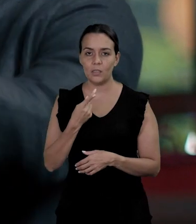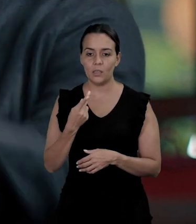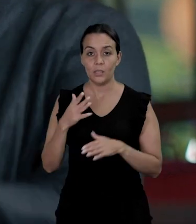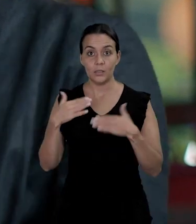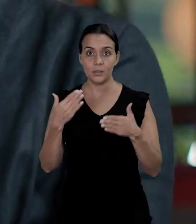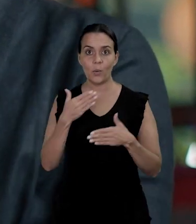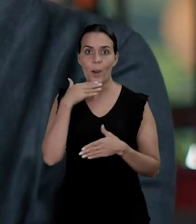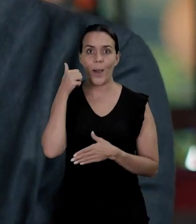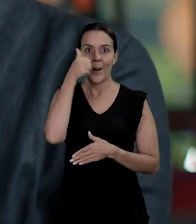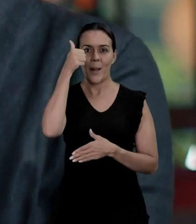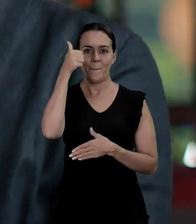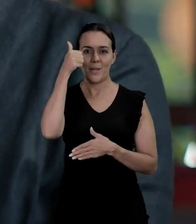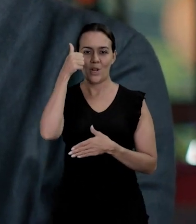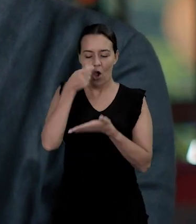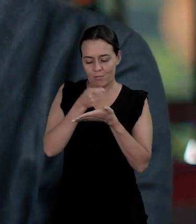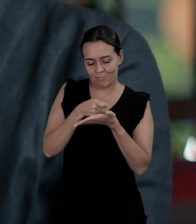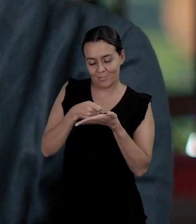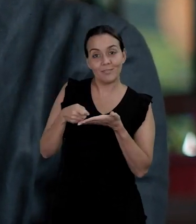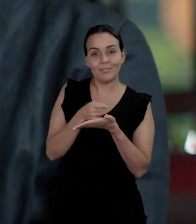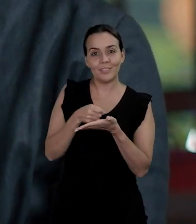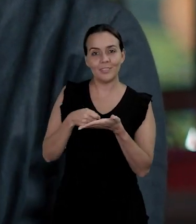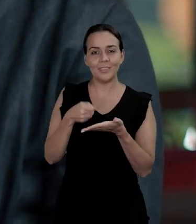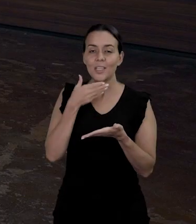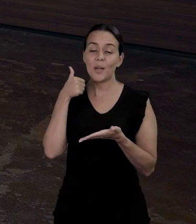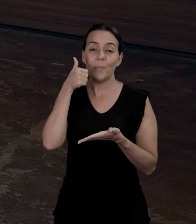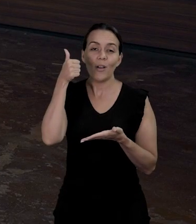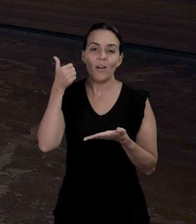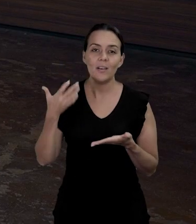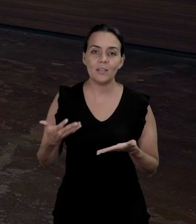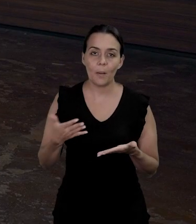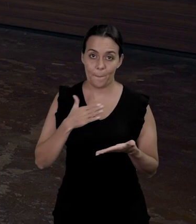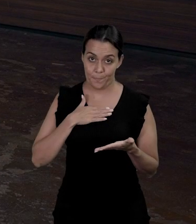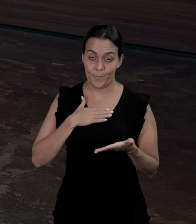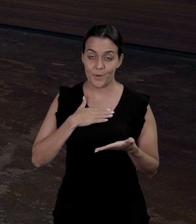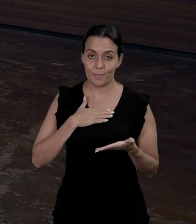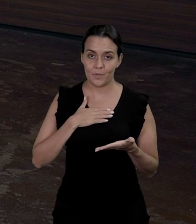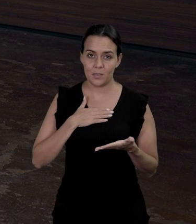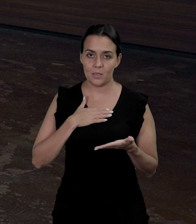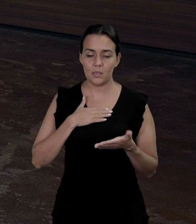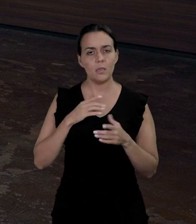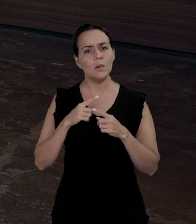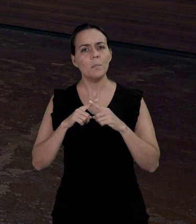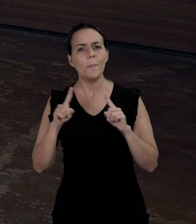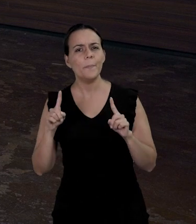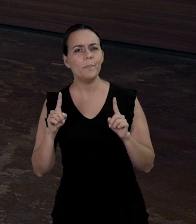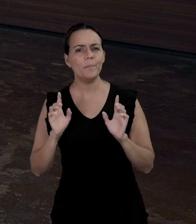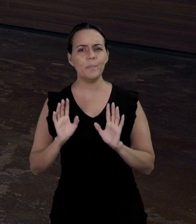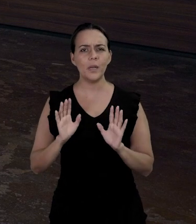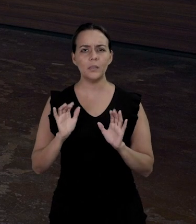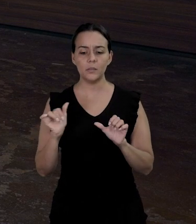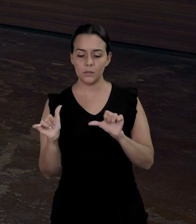para me expressar publicamente, e virou uma coisa, não foi nem de mercado essa mudança.